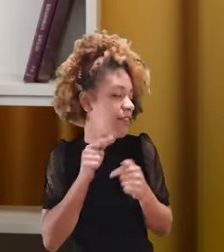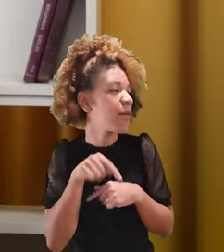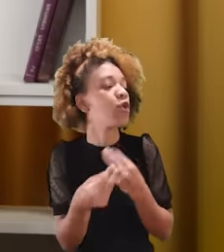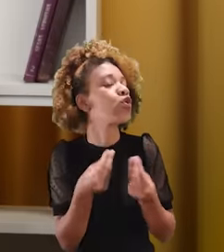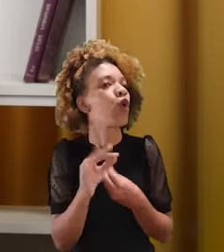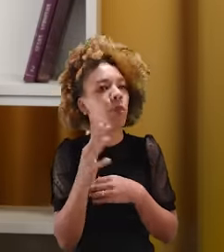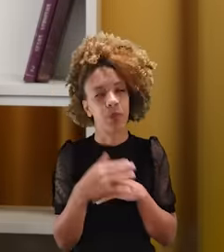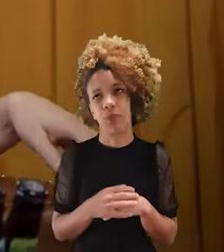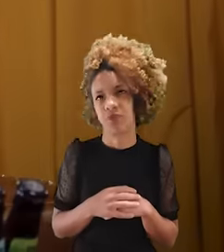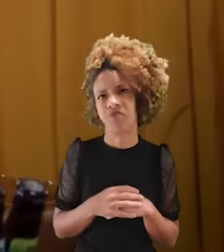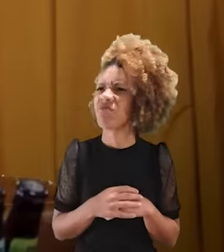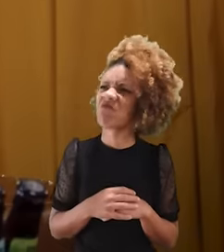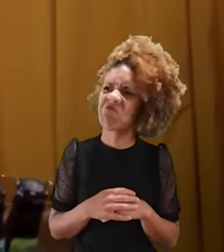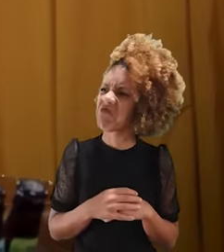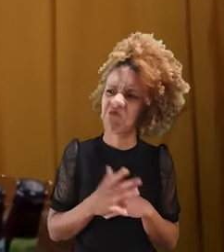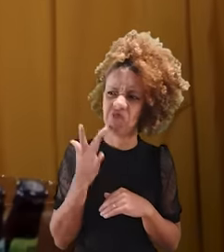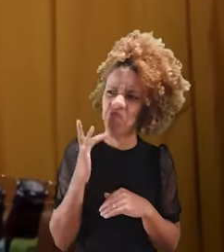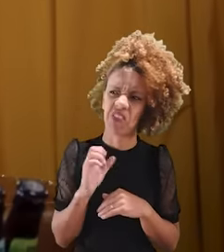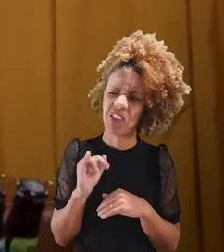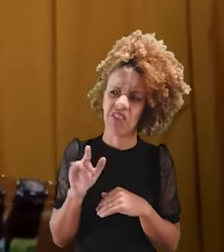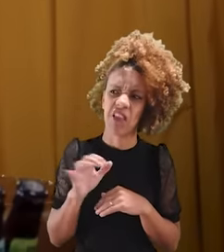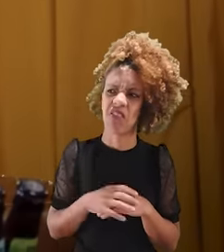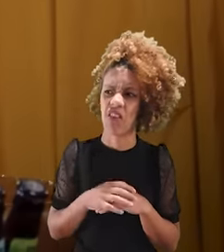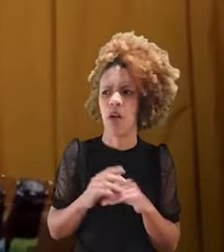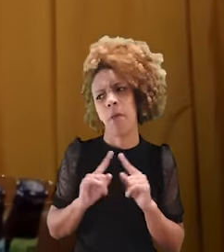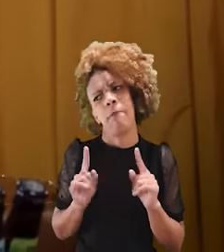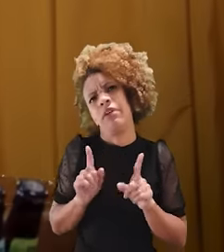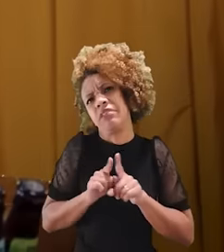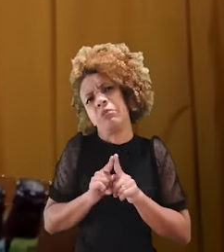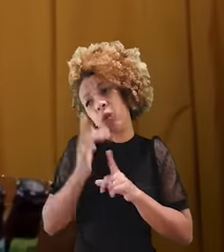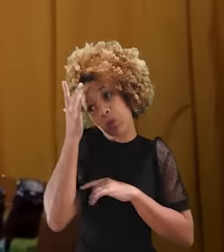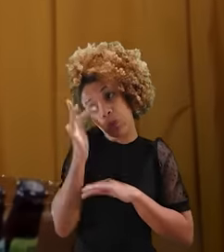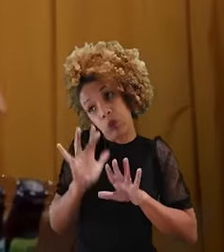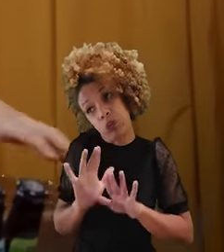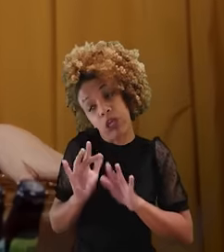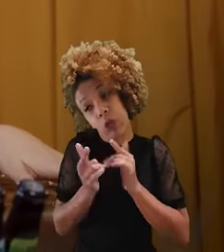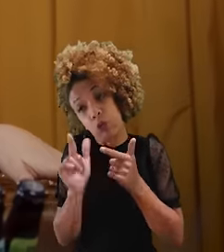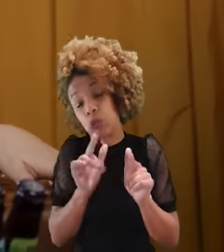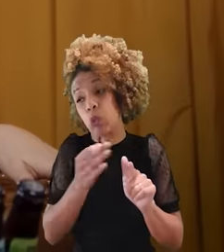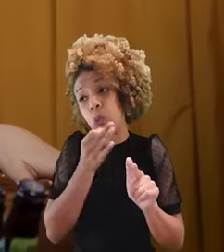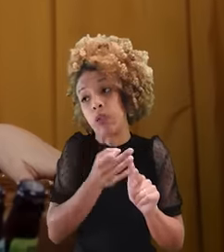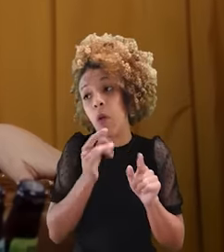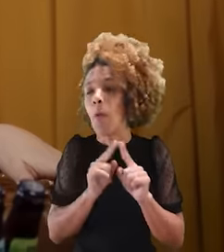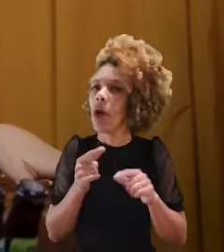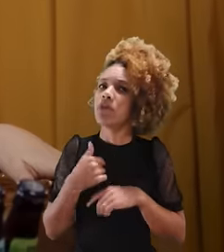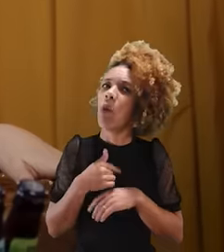que funciona não não sei se é a isso já também já não sei como é que são os outros assim mas eu eu